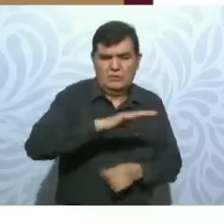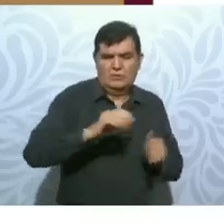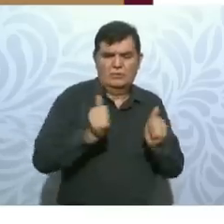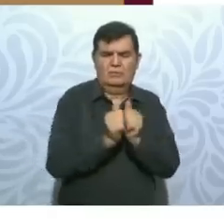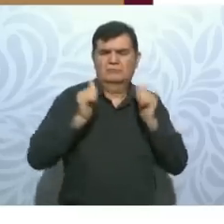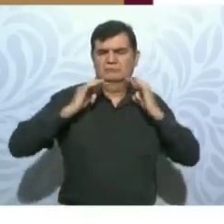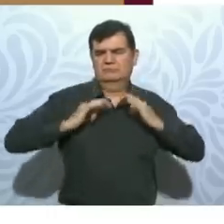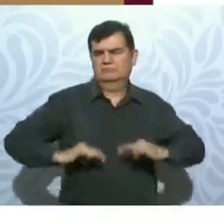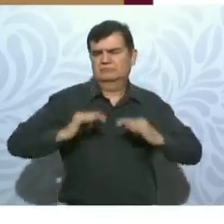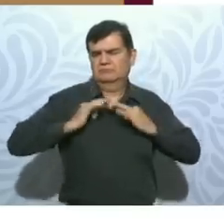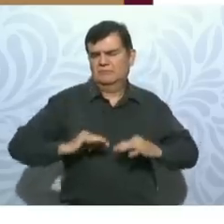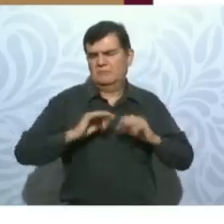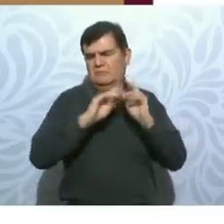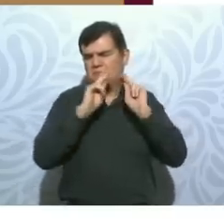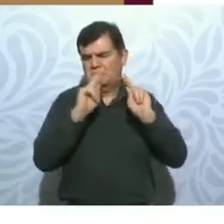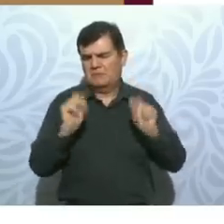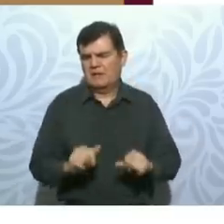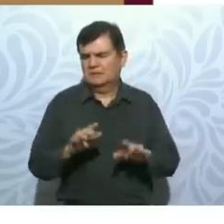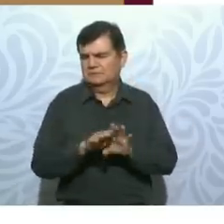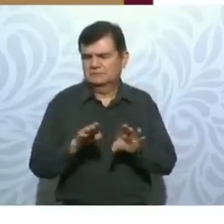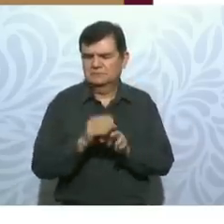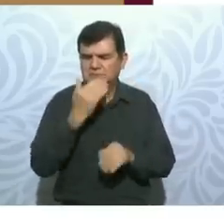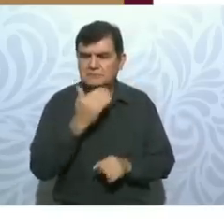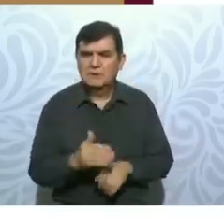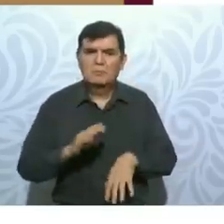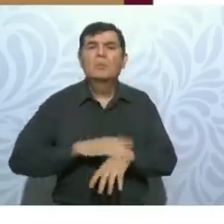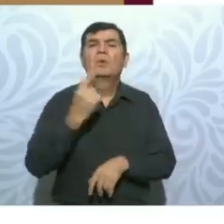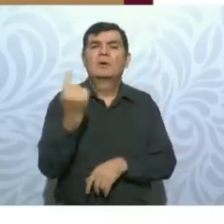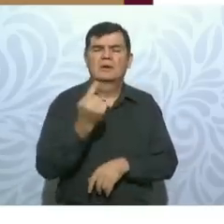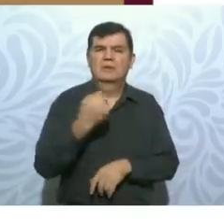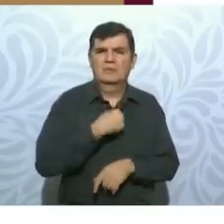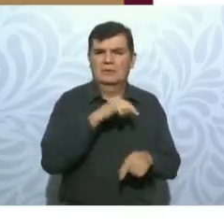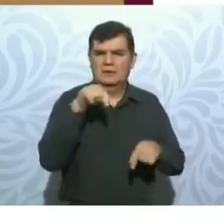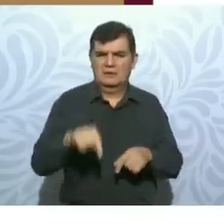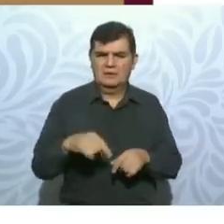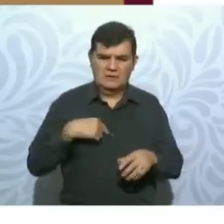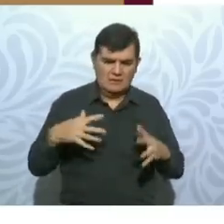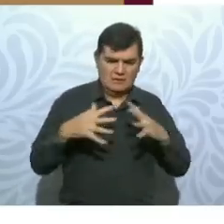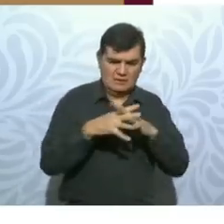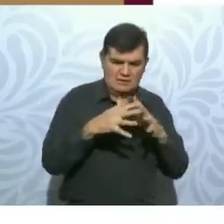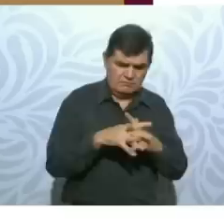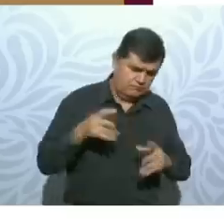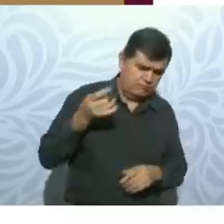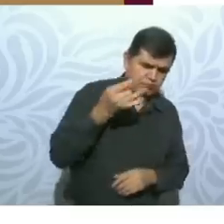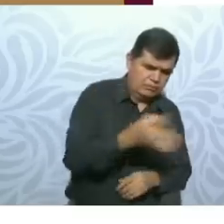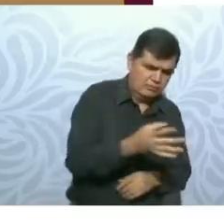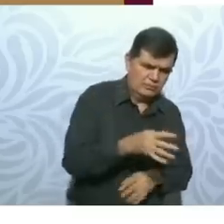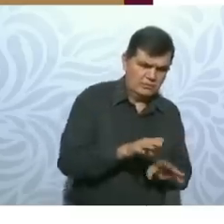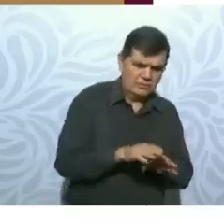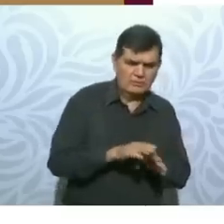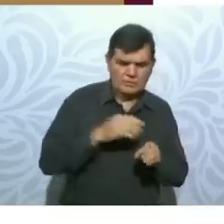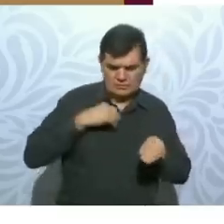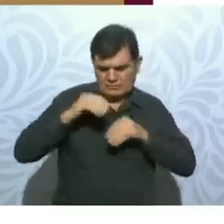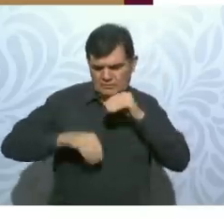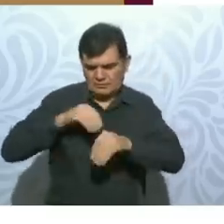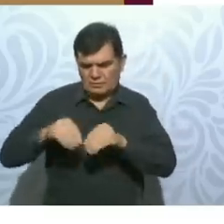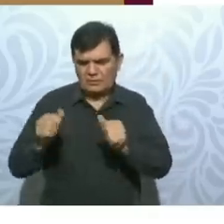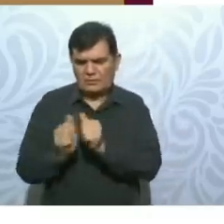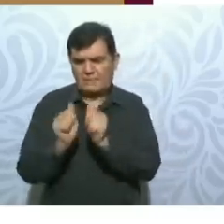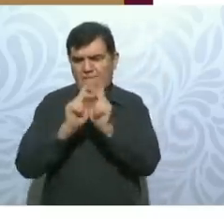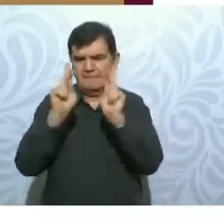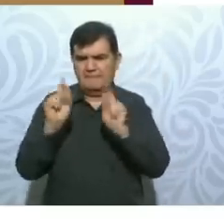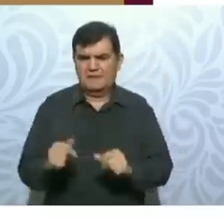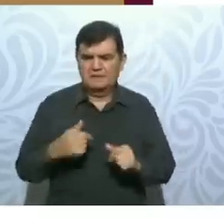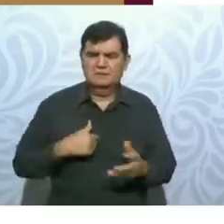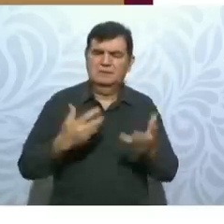las familias Por qué Porque no venimos a ganar la guerra venimos a construir la paz deseamos